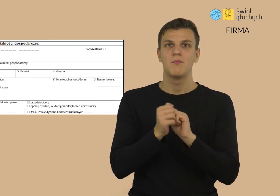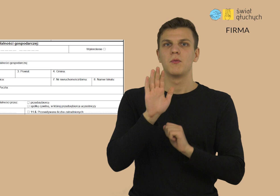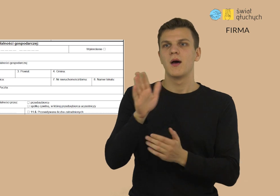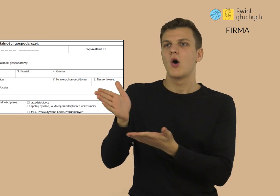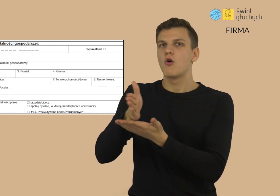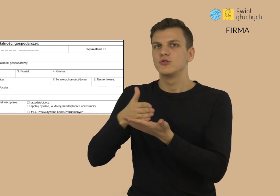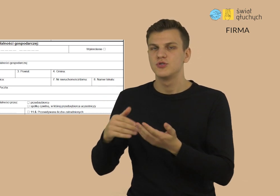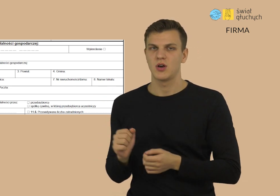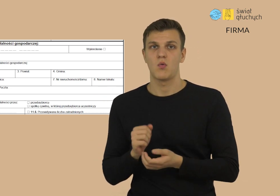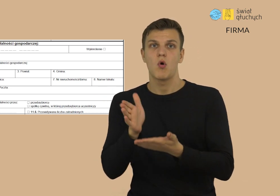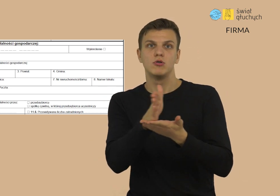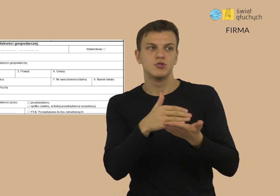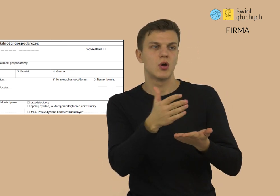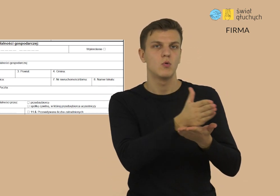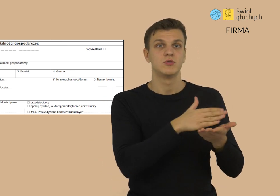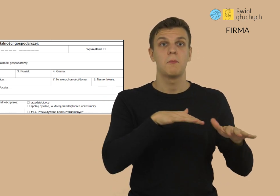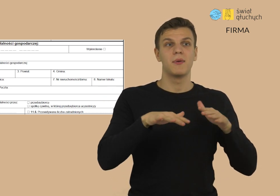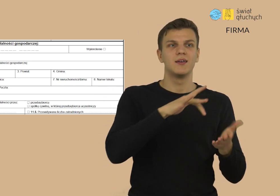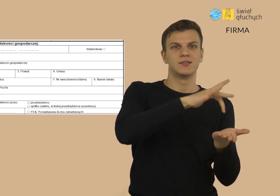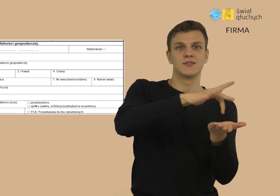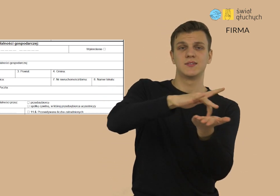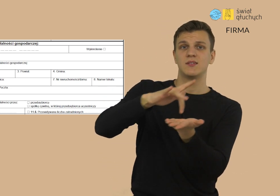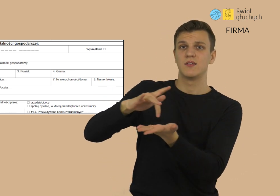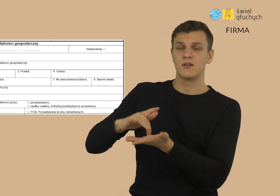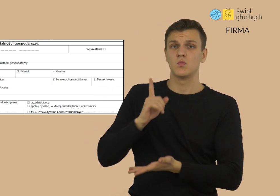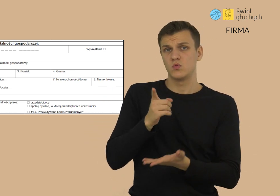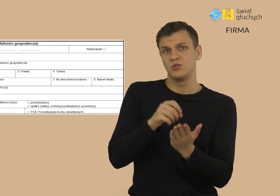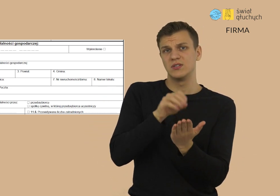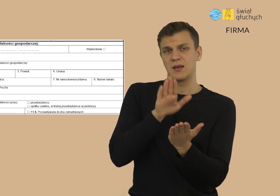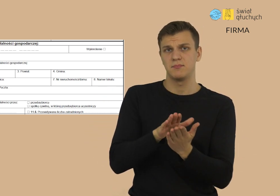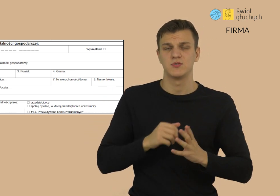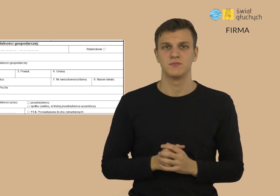oraz oddziały twojej działalności.